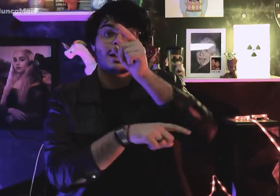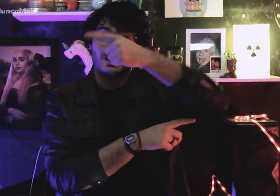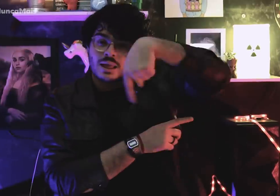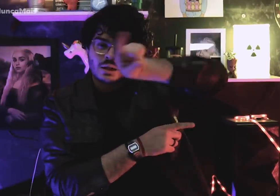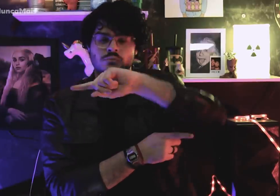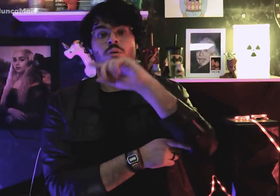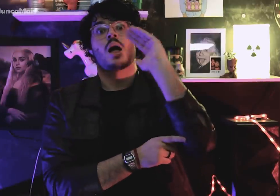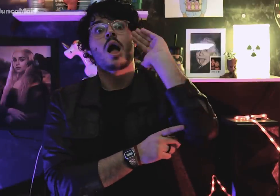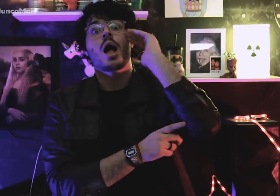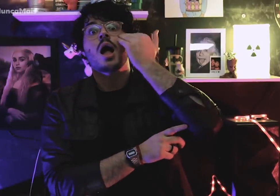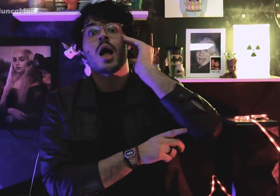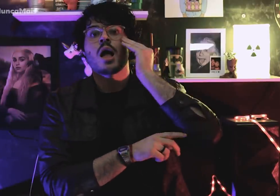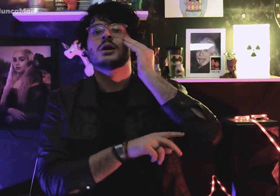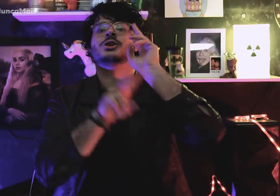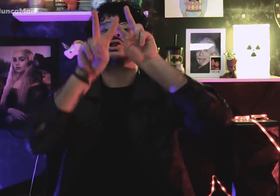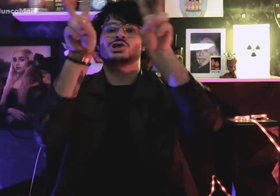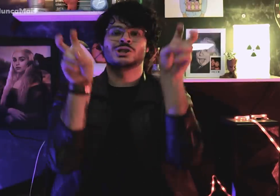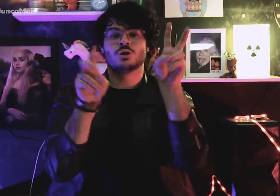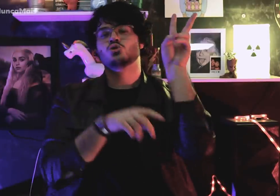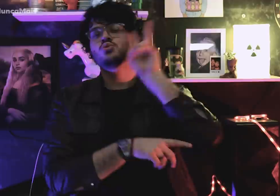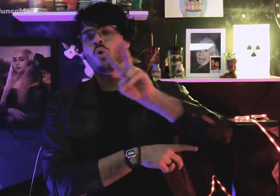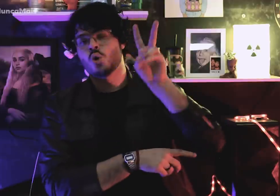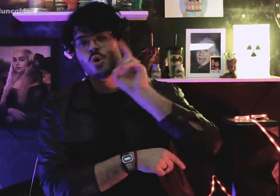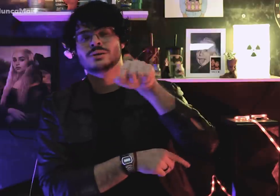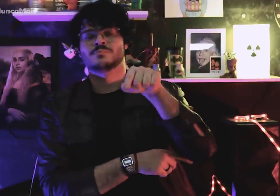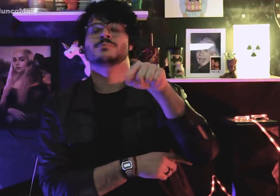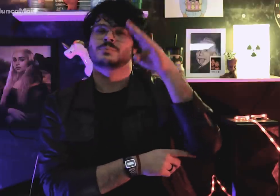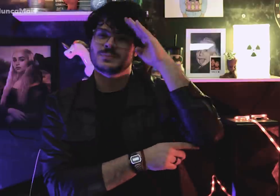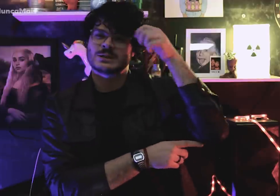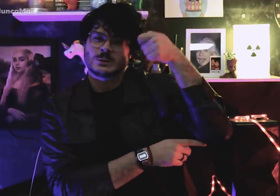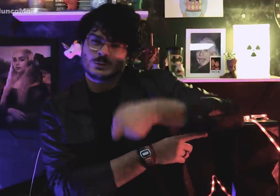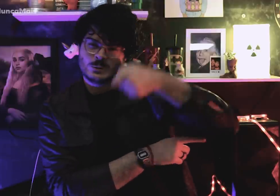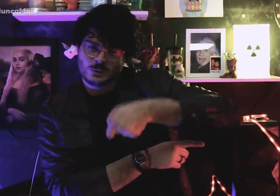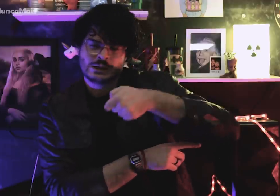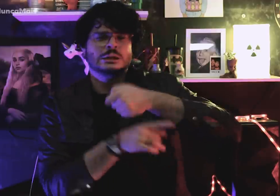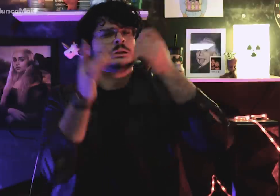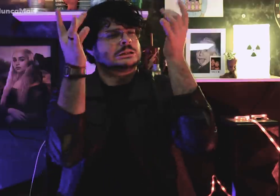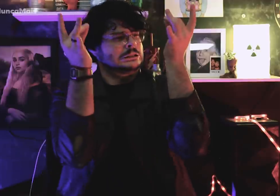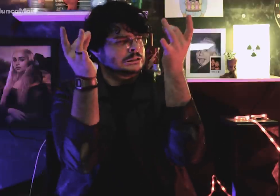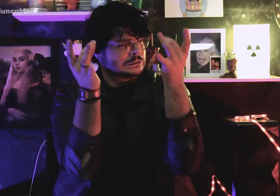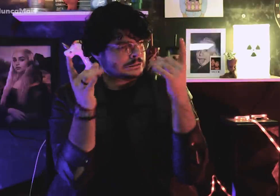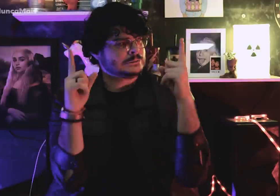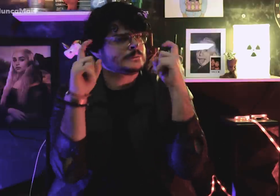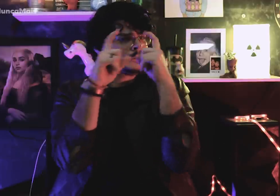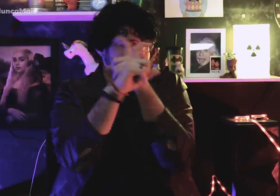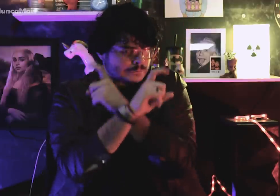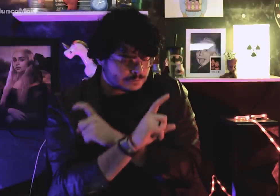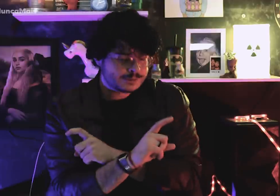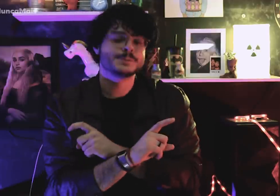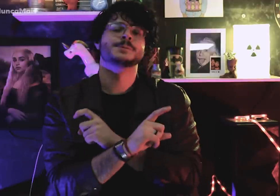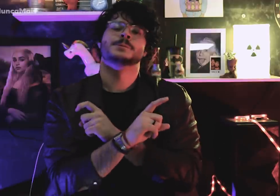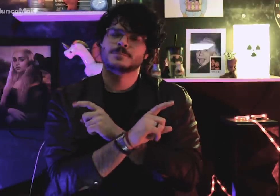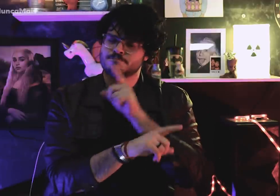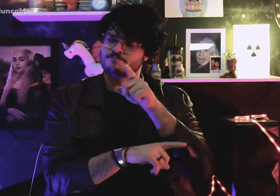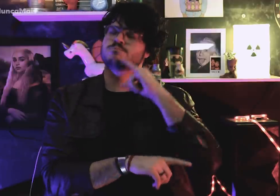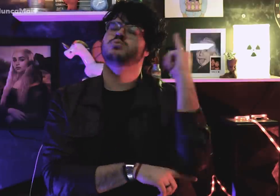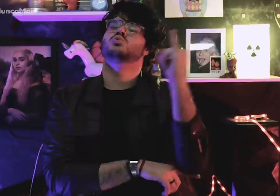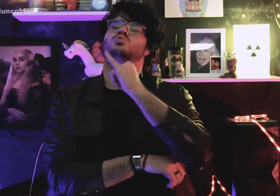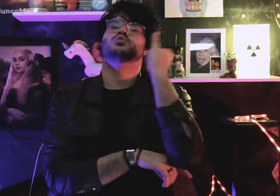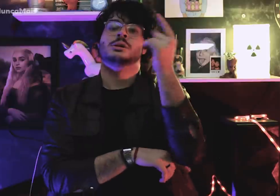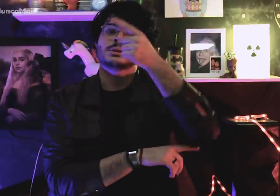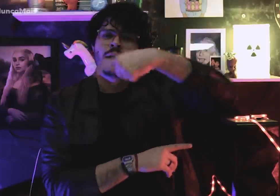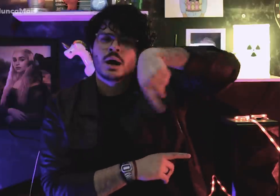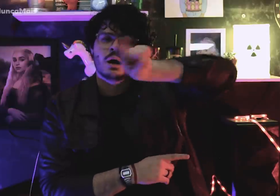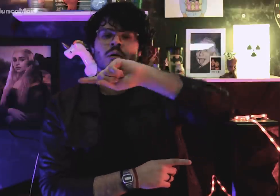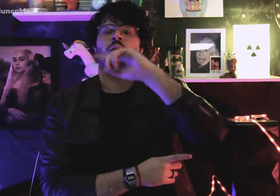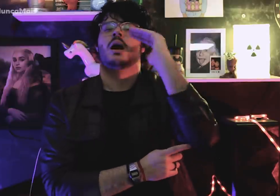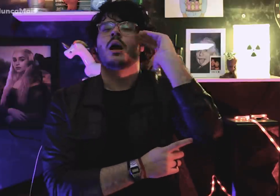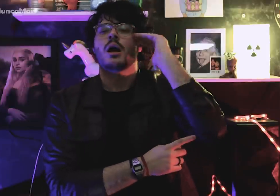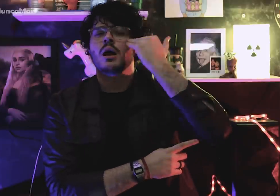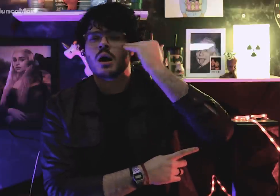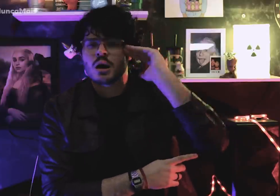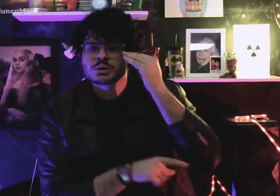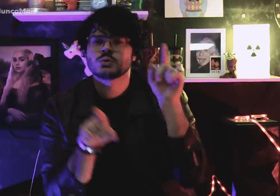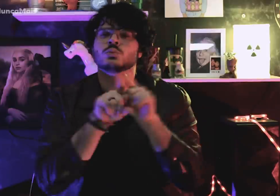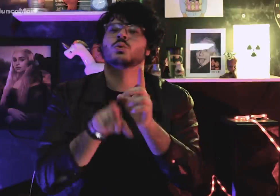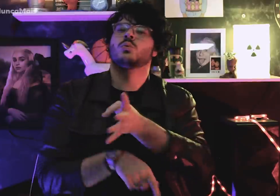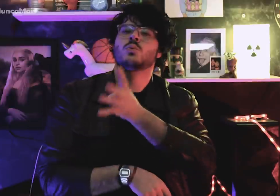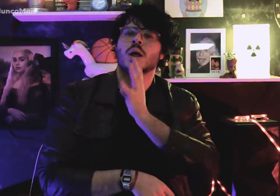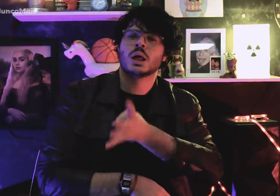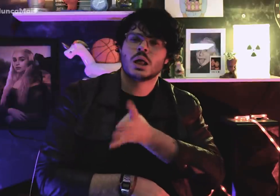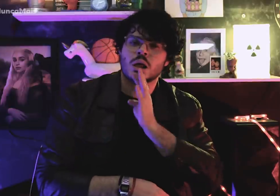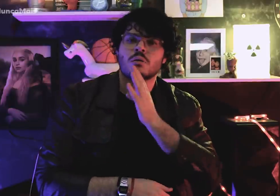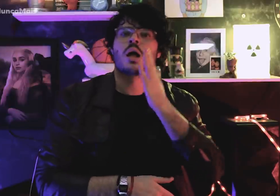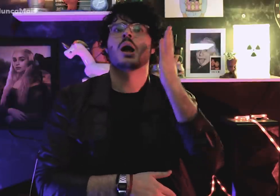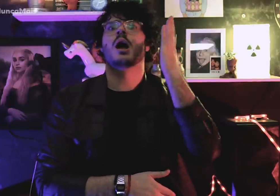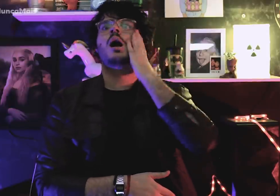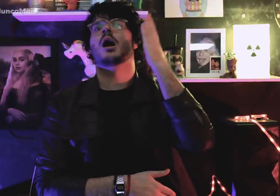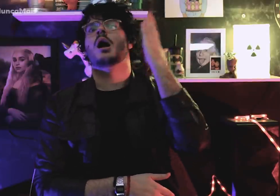Espero que você tenha entendido essa história, mesmo que muito complexa, ela é essencial!